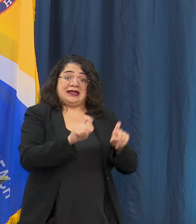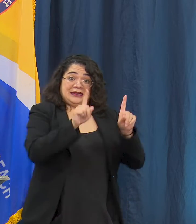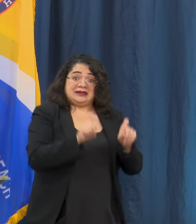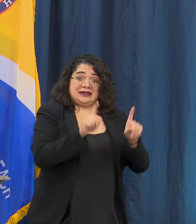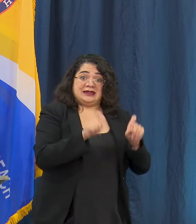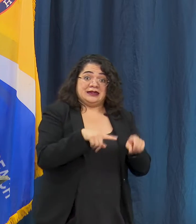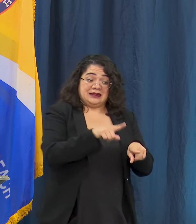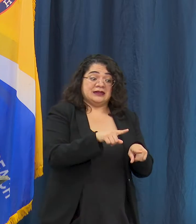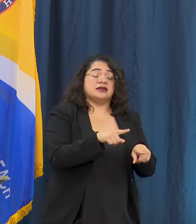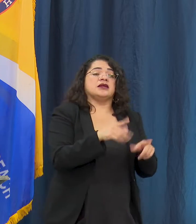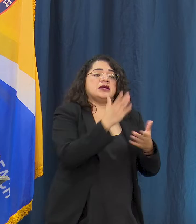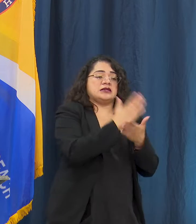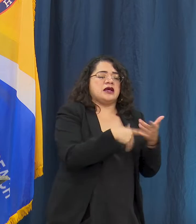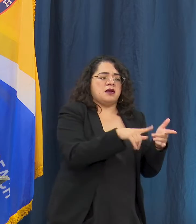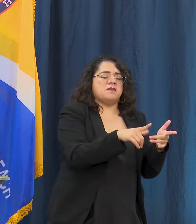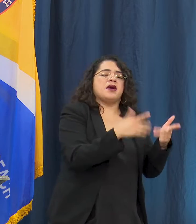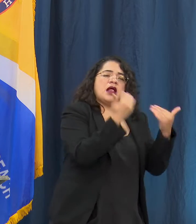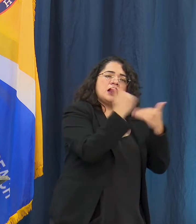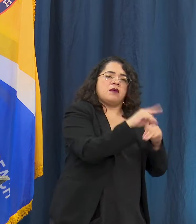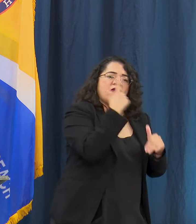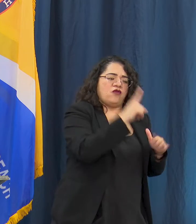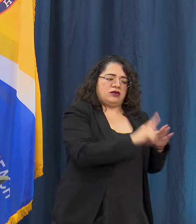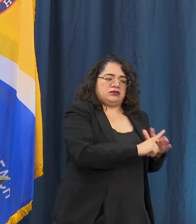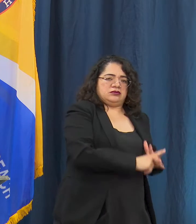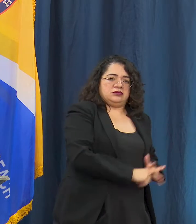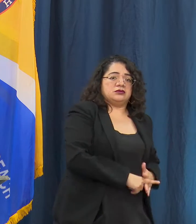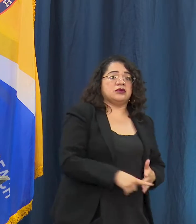in tomas Tamia para program are una cita pueden for a